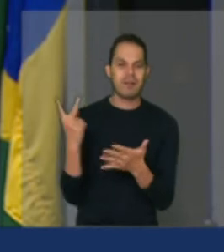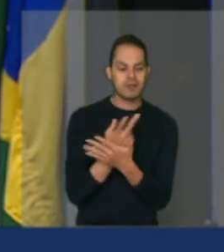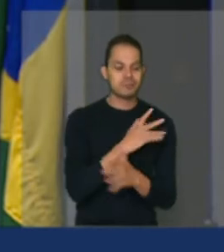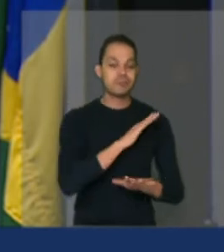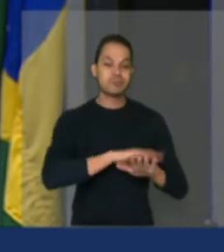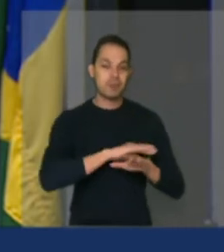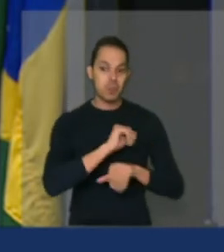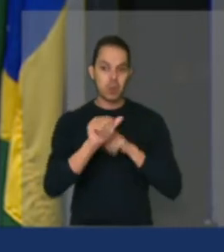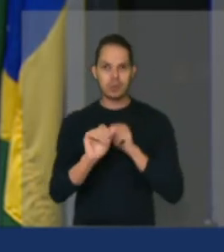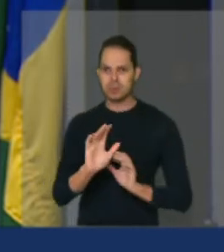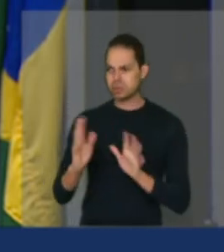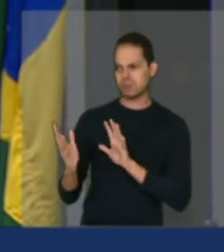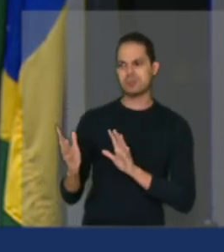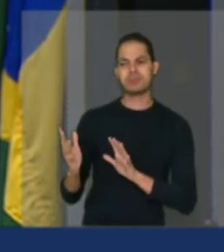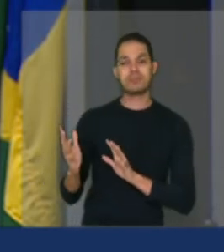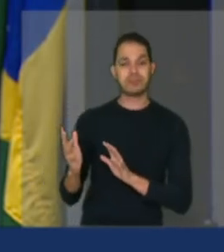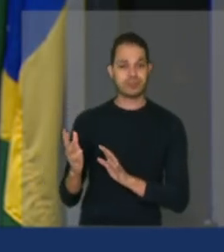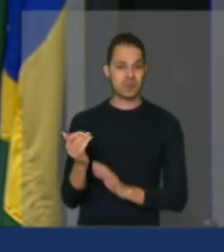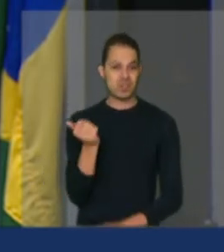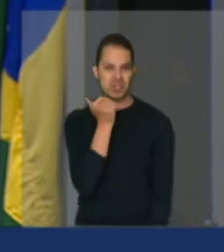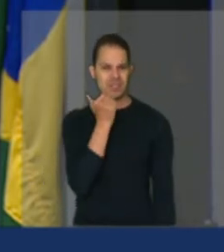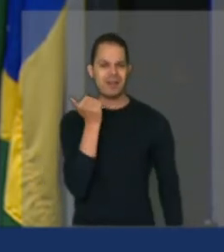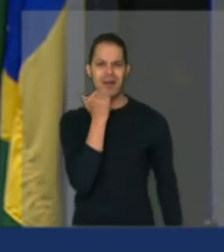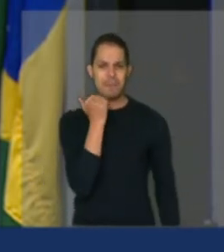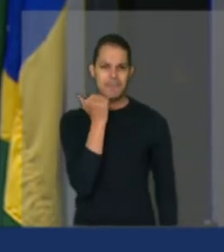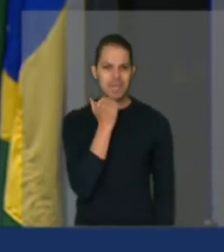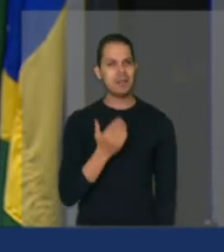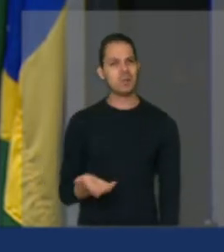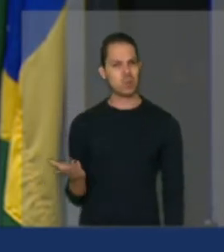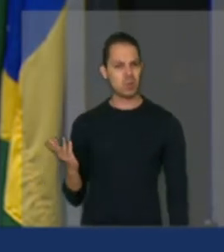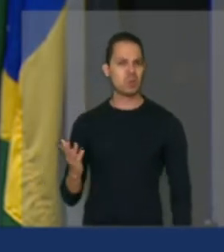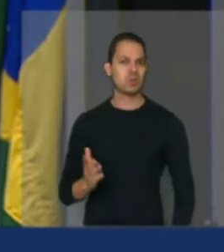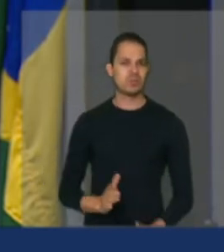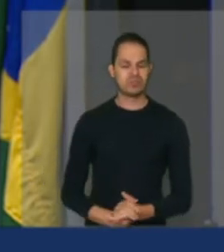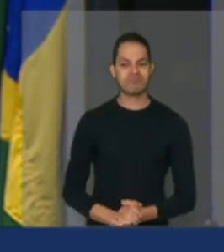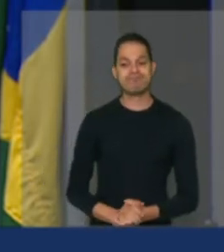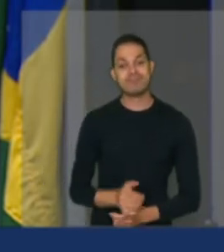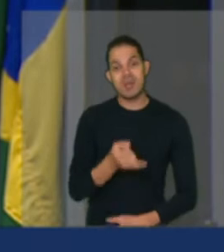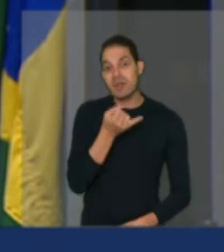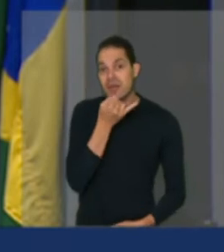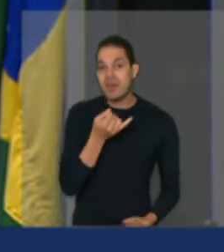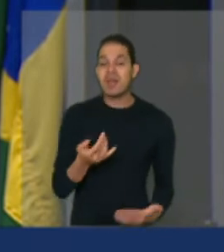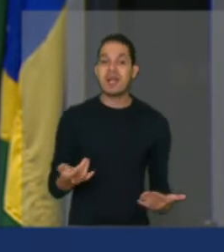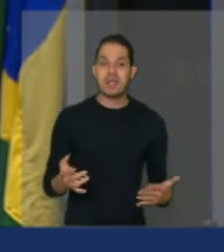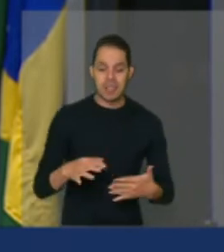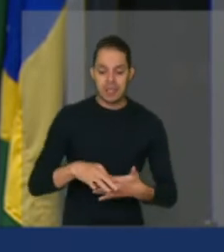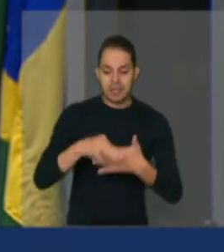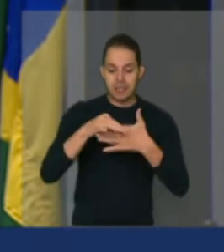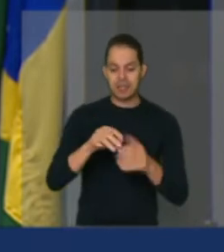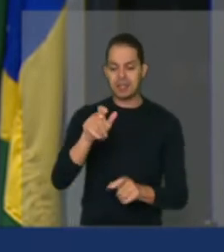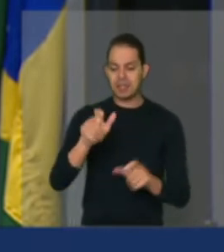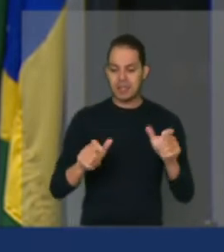SE MUDA DESSA FORMA. DESCARAMENTO. INFELIZMENTE, LÍDERES E DEPUTADOS ESPECÍFICOS QUE SE RECUSAM A OUVIR A POPULAÇÃO. MAS,